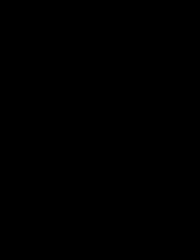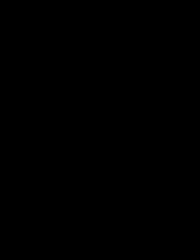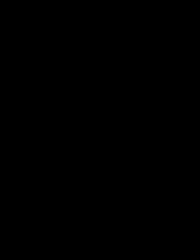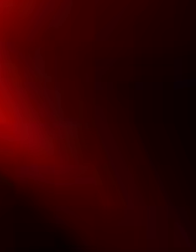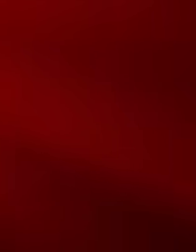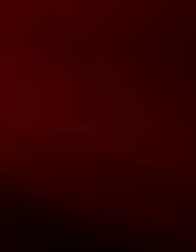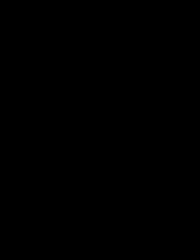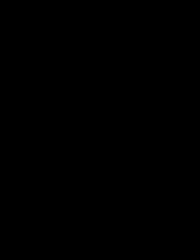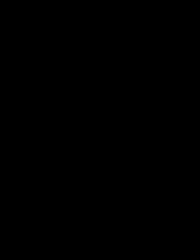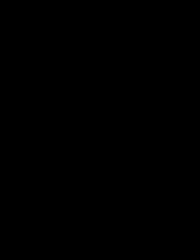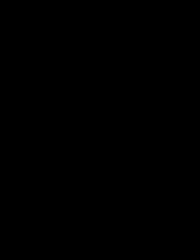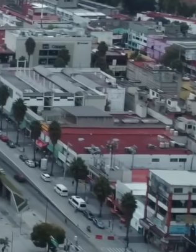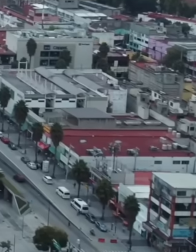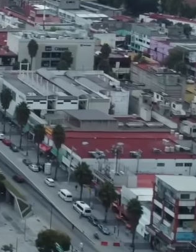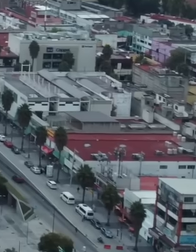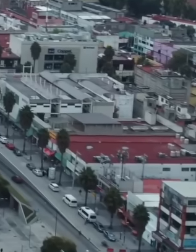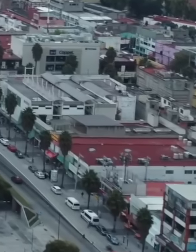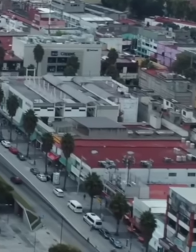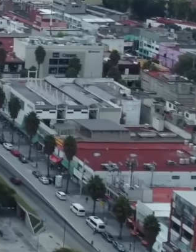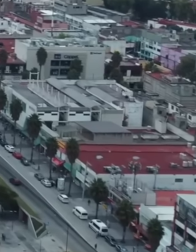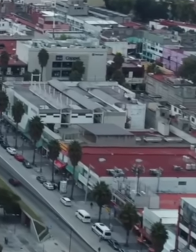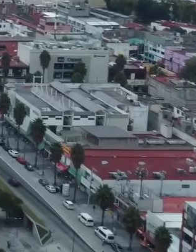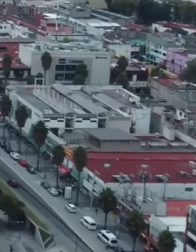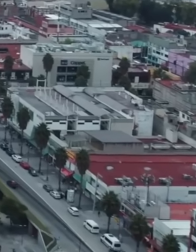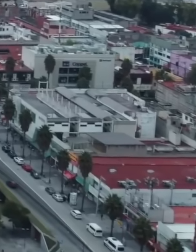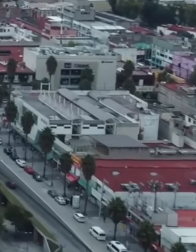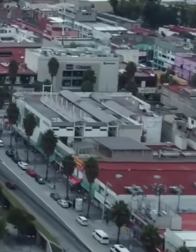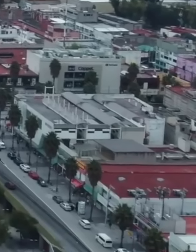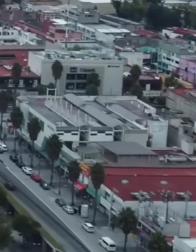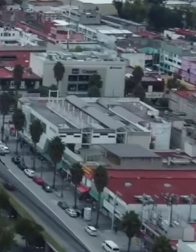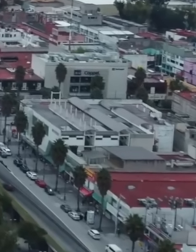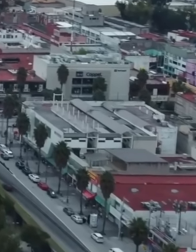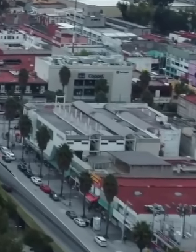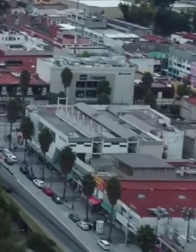[Música] [Aplausos] Frente a uno de los recintos más emblemáticos del país,